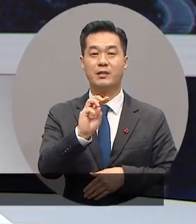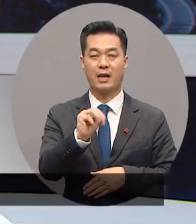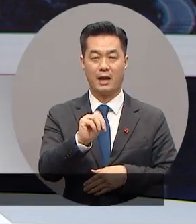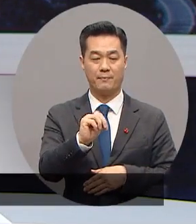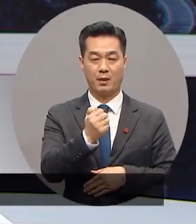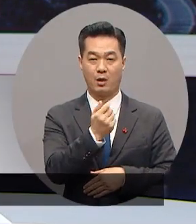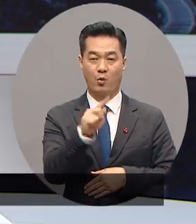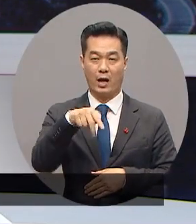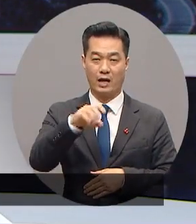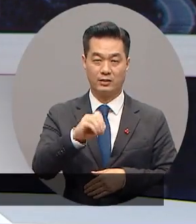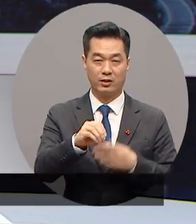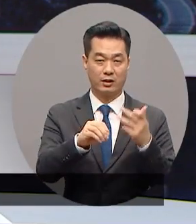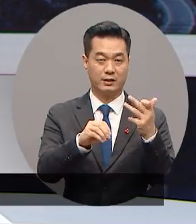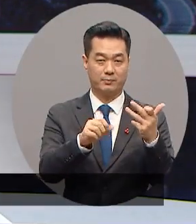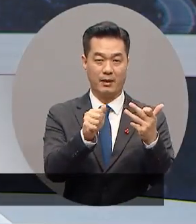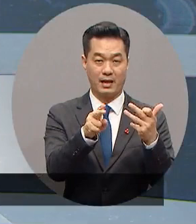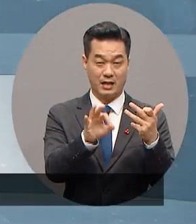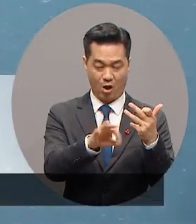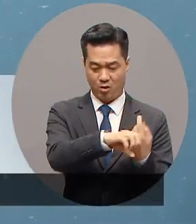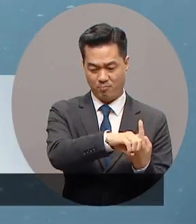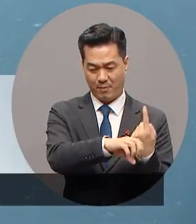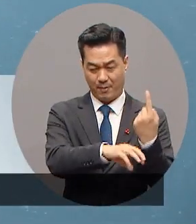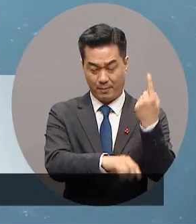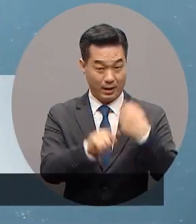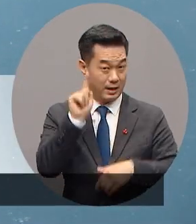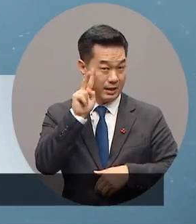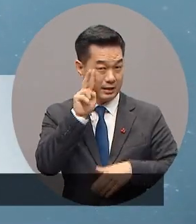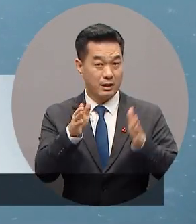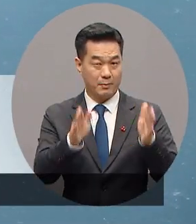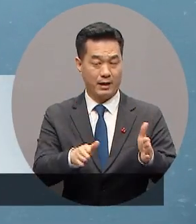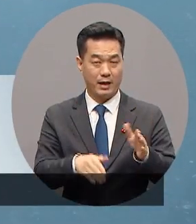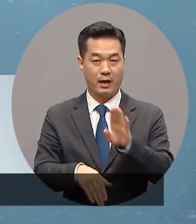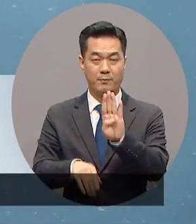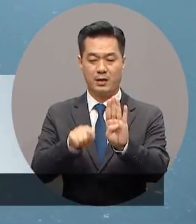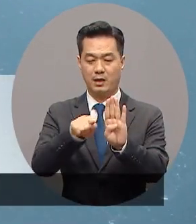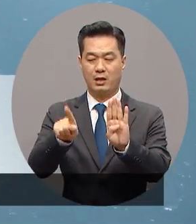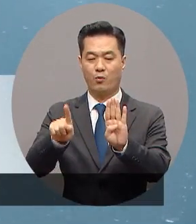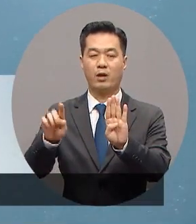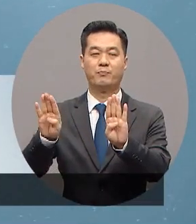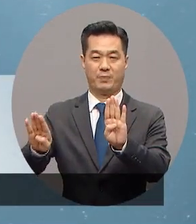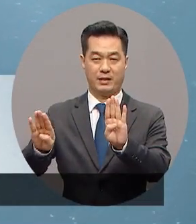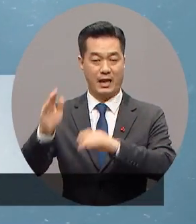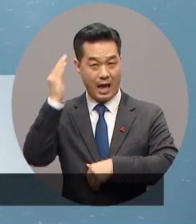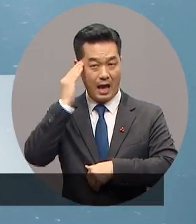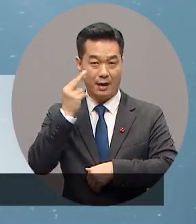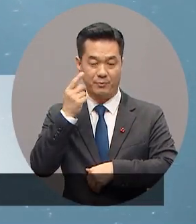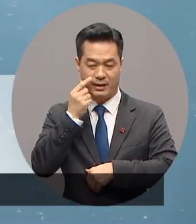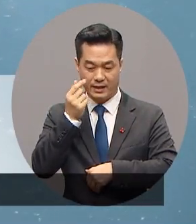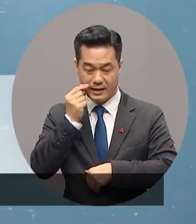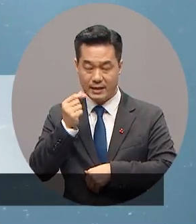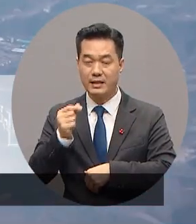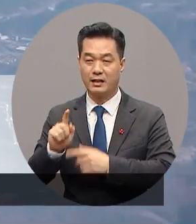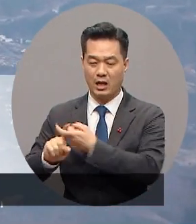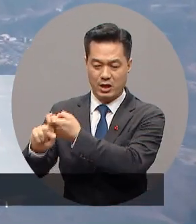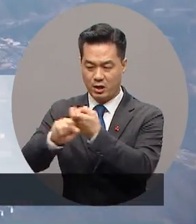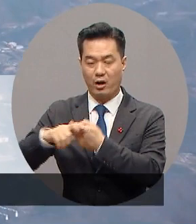북한이 대륙간탄도미사일 화성-18형 발사 도발 이틀 만에 미국 전략 자산인 B-1B